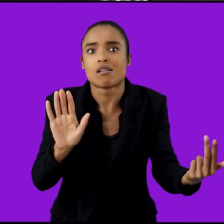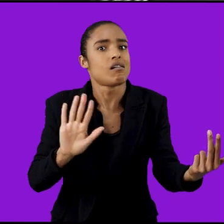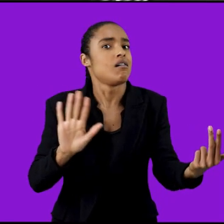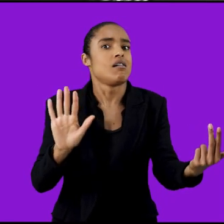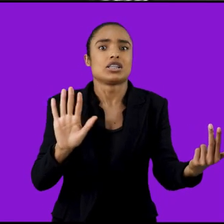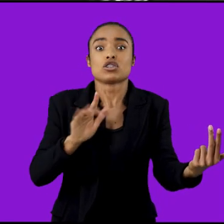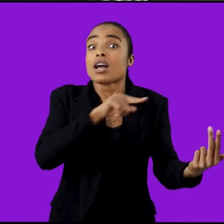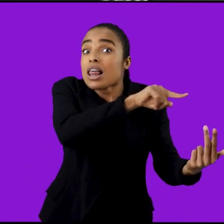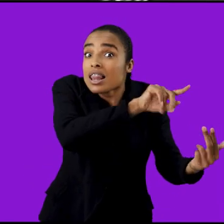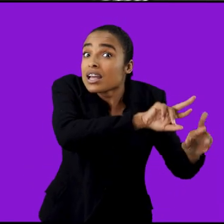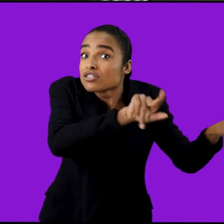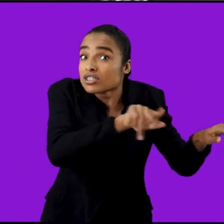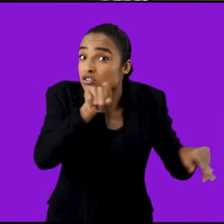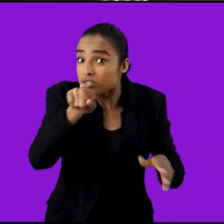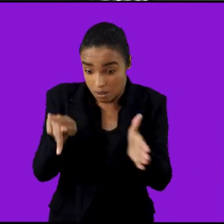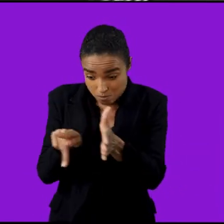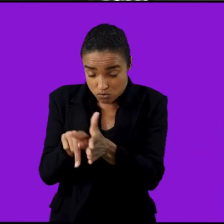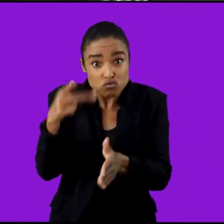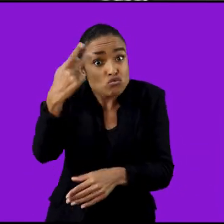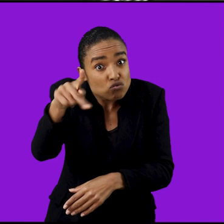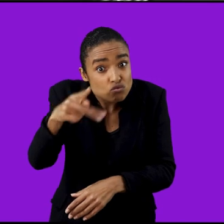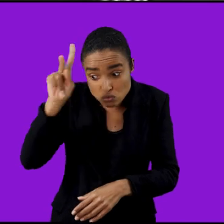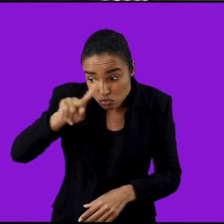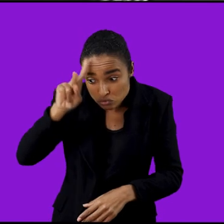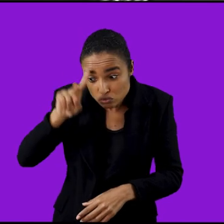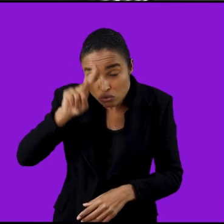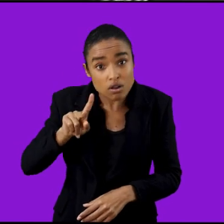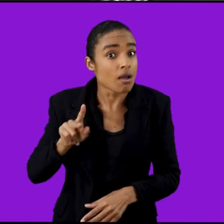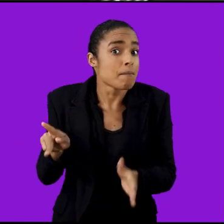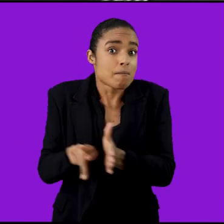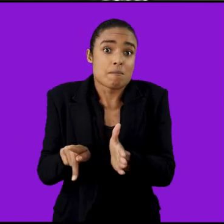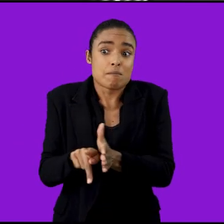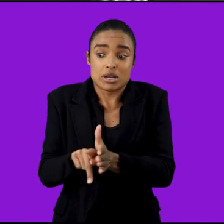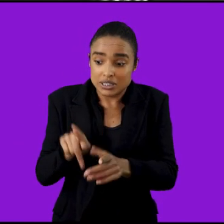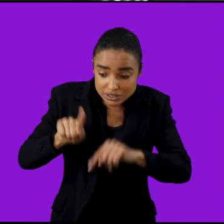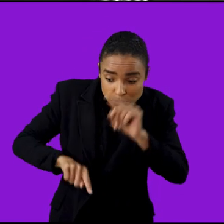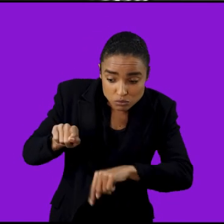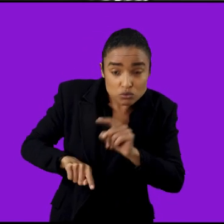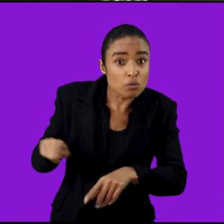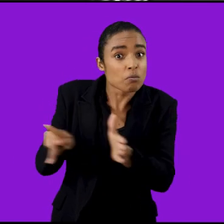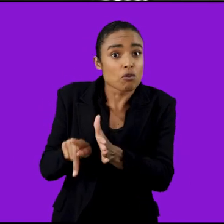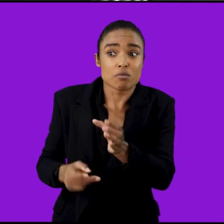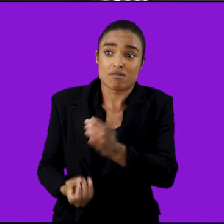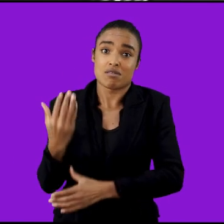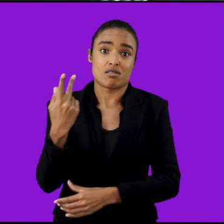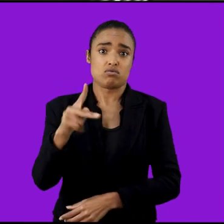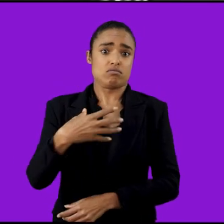a grama do vizinho é a grama do vizinho, a sua é a sua… você tem que construir sua própria história e a sua própria história vem a partir de autenticidade, e autenticidade